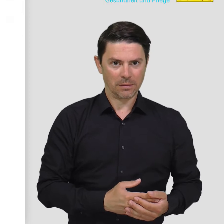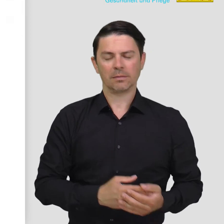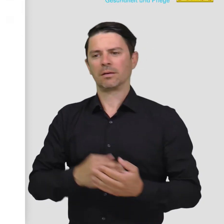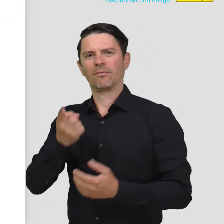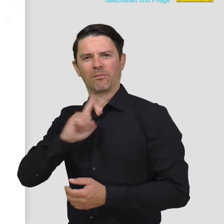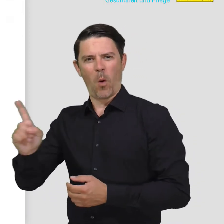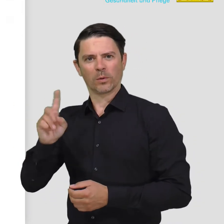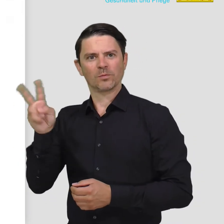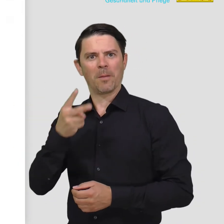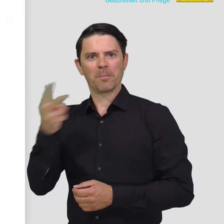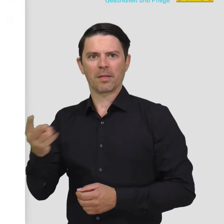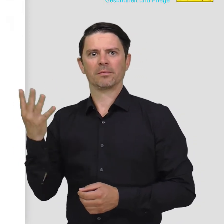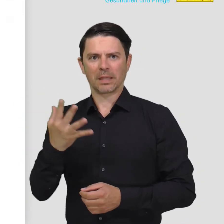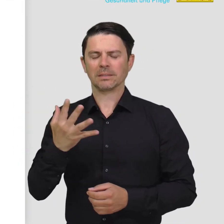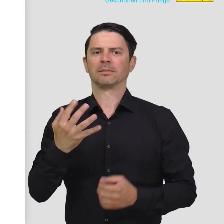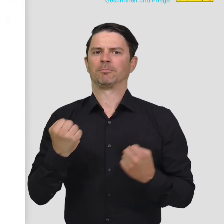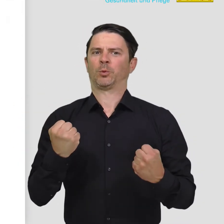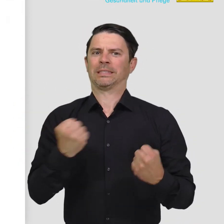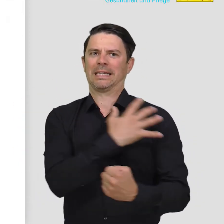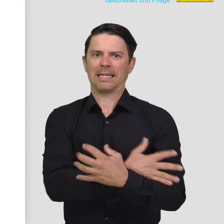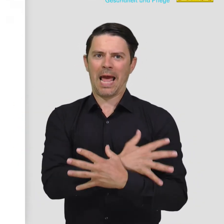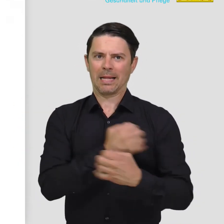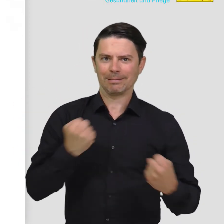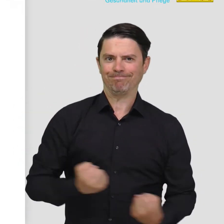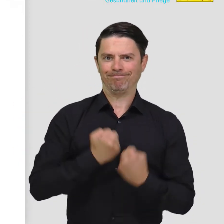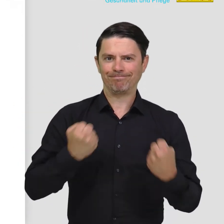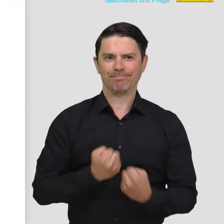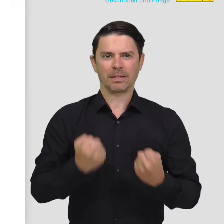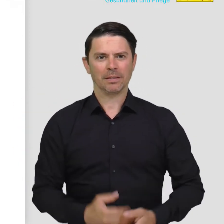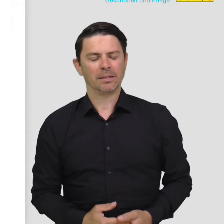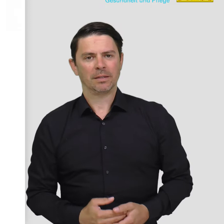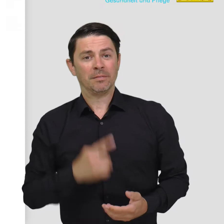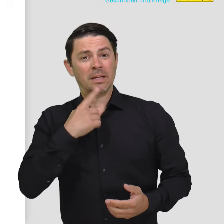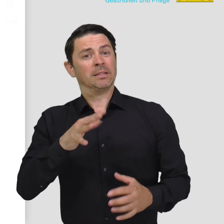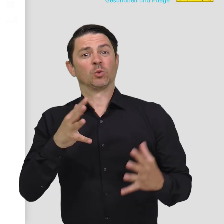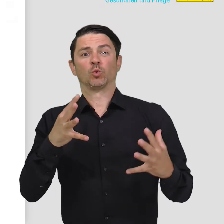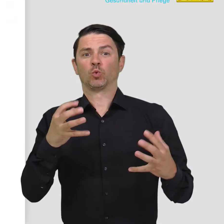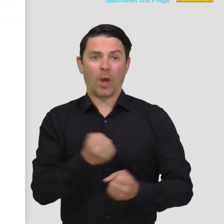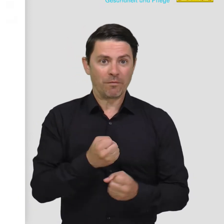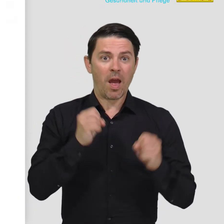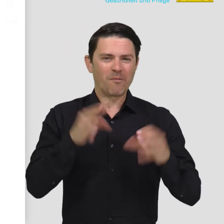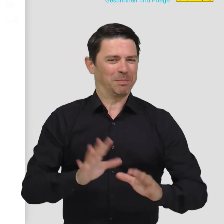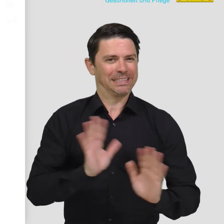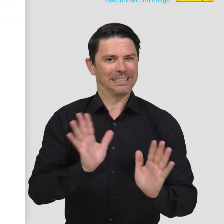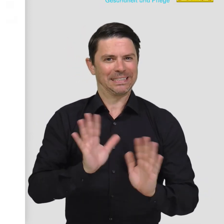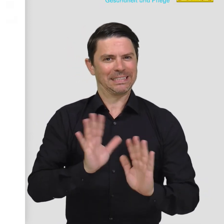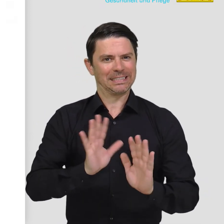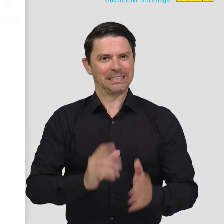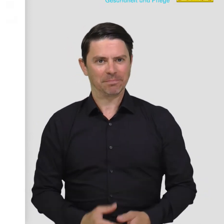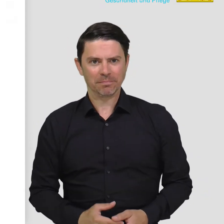und zweimal pro Woche muskelkräftigende Übungen. Sollten Sie das nicht regelmäßig schaffen, geben Sie nicht auf.